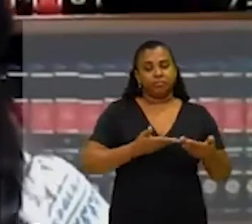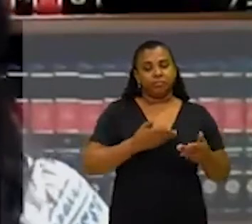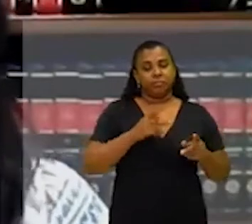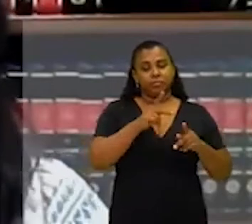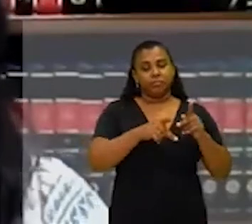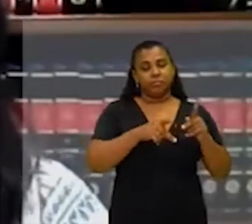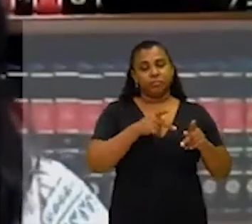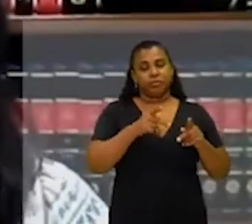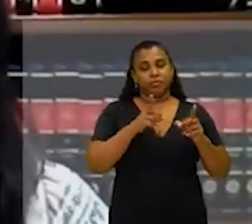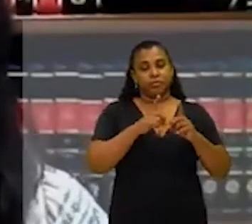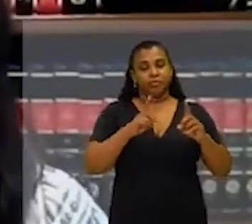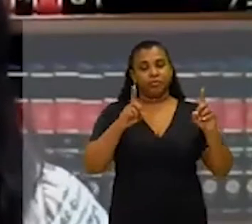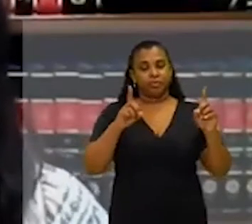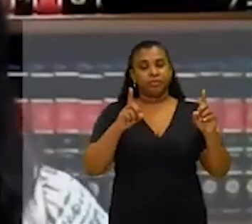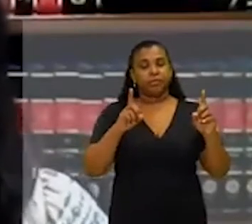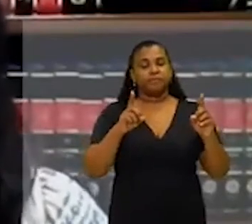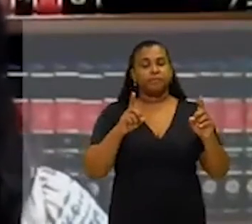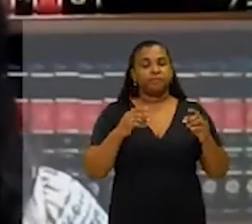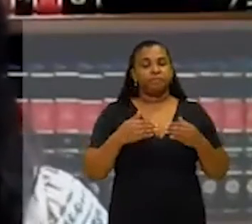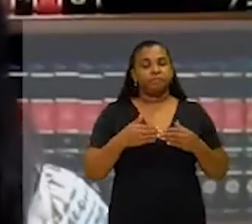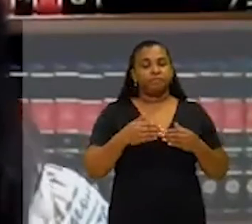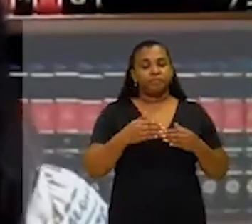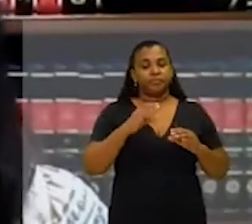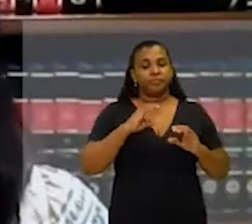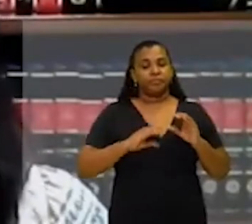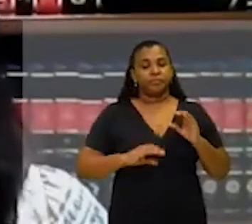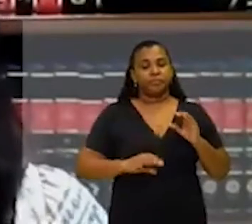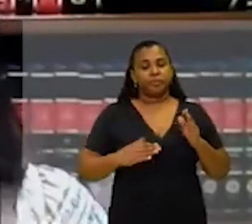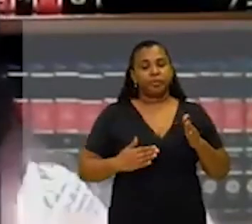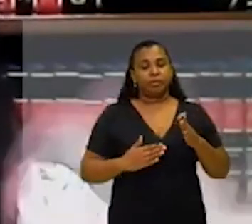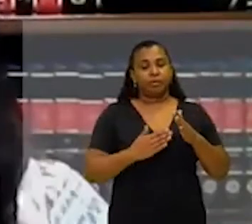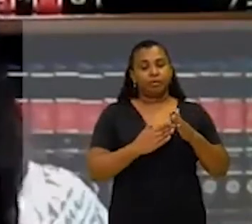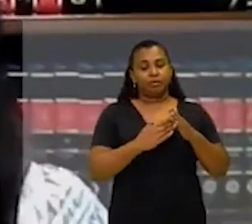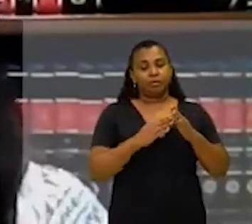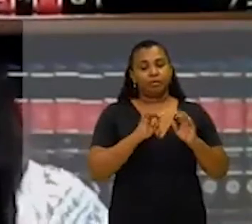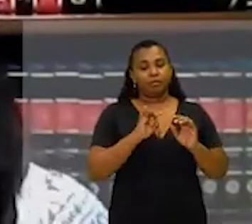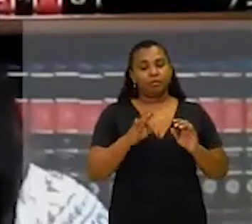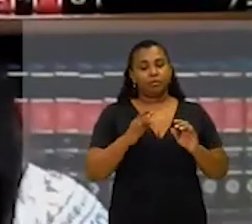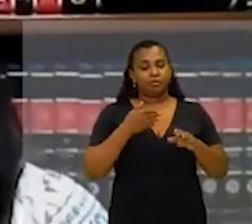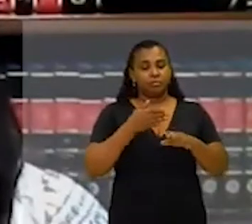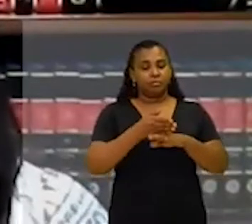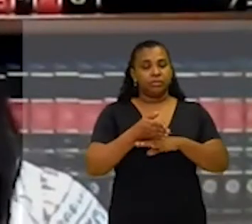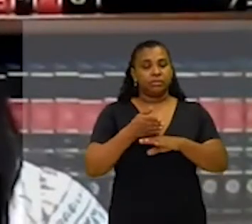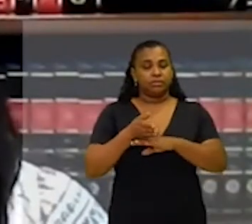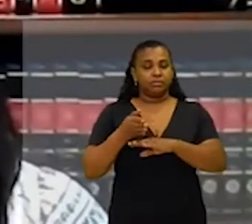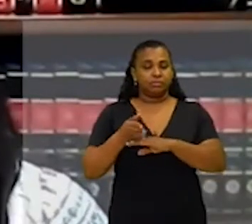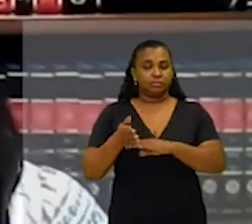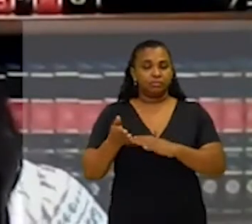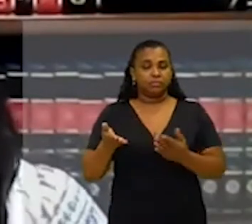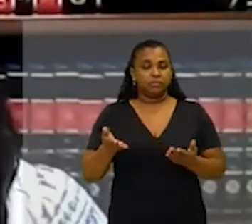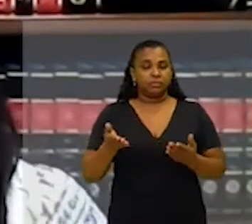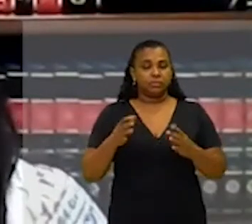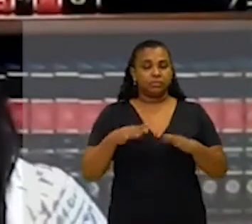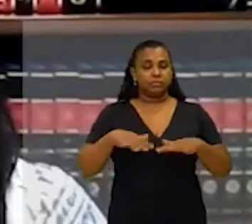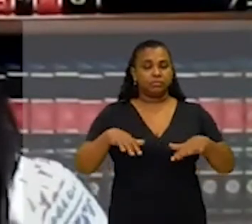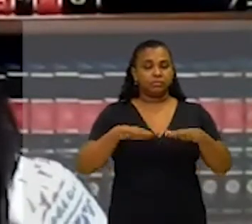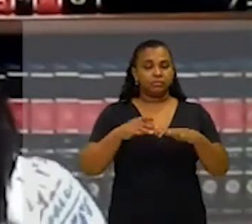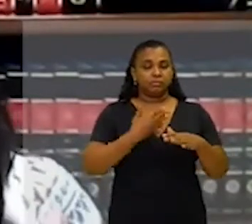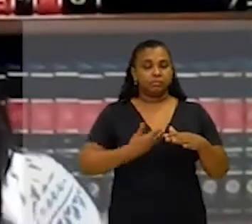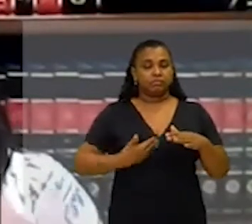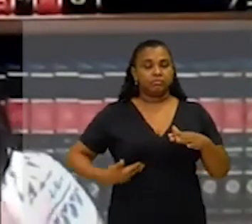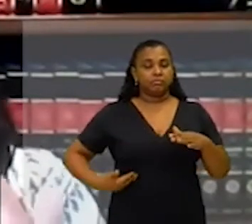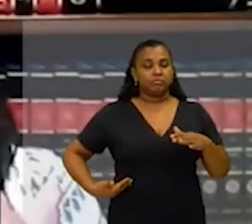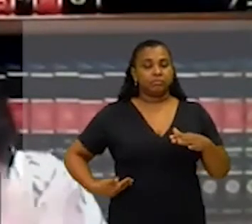a cidadania ela não se limite a participar da esfera pública exclusivamente no momento